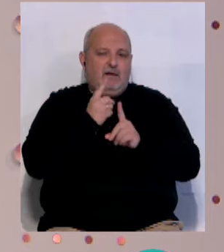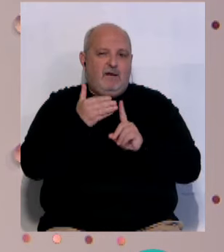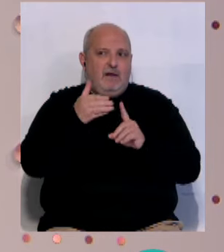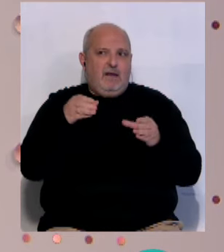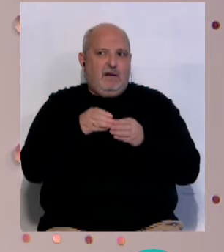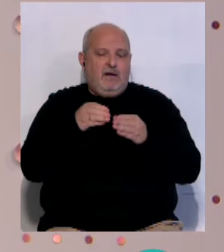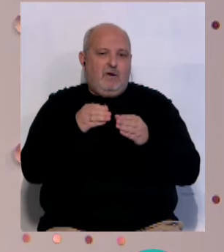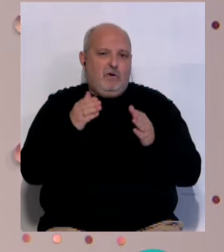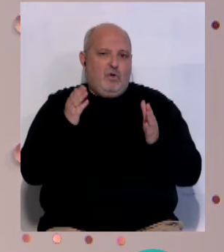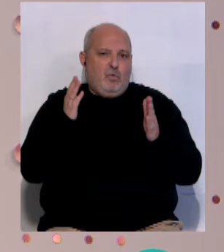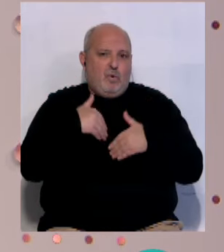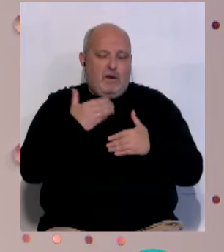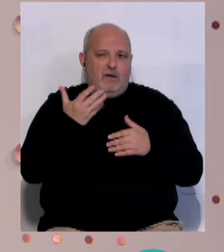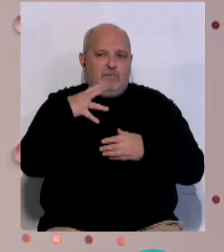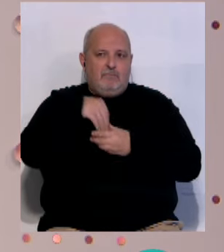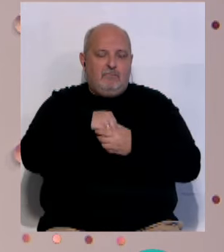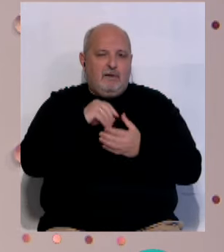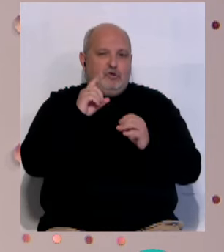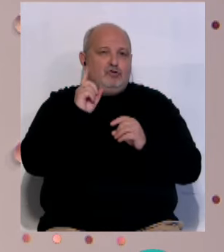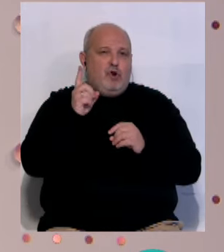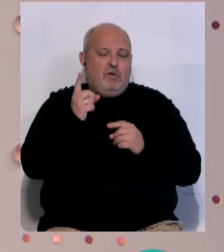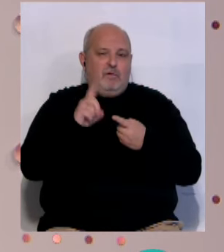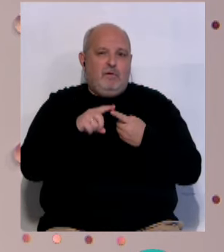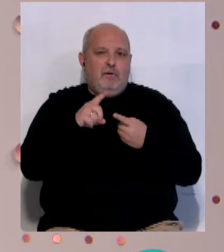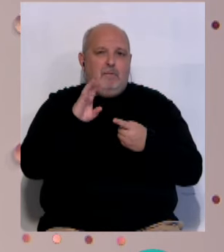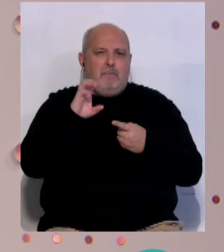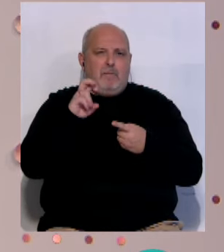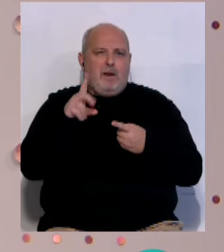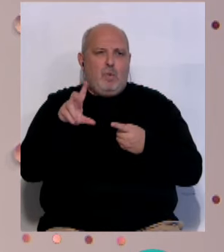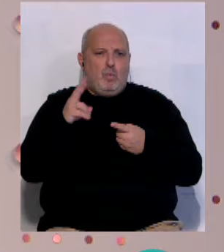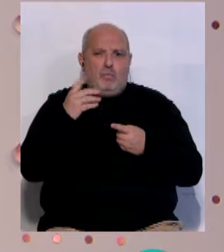que no tiene practicamente incorporaciones nada más que la de pepelu Creo yo que es la que más le